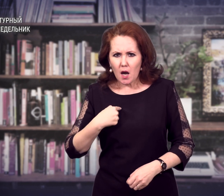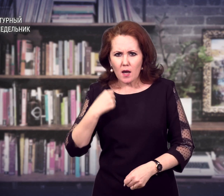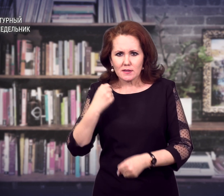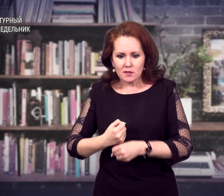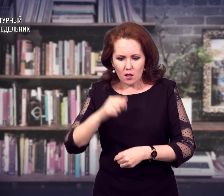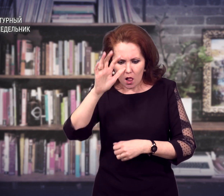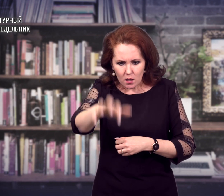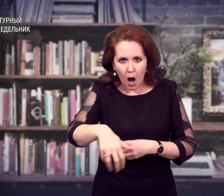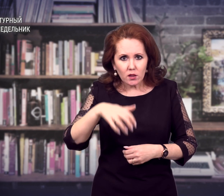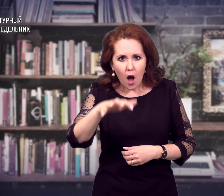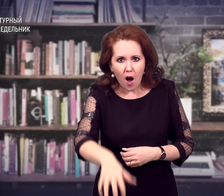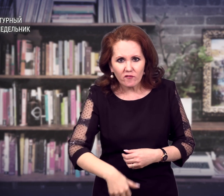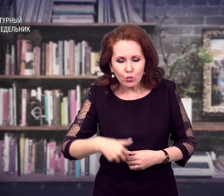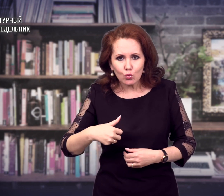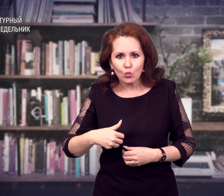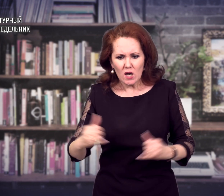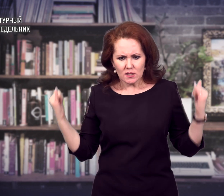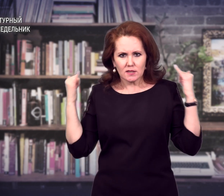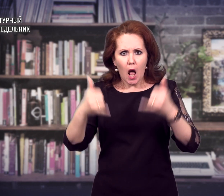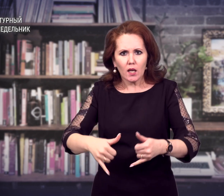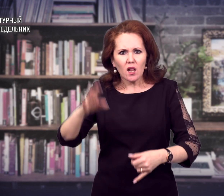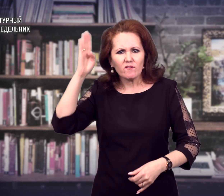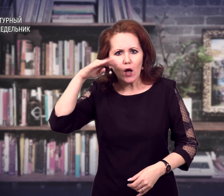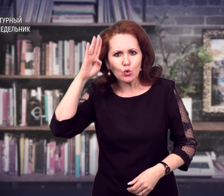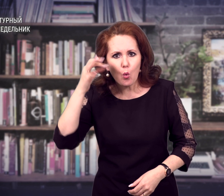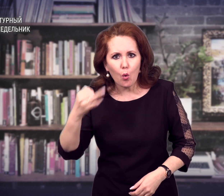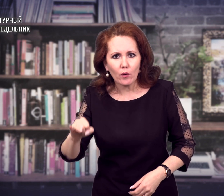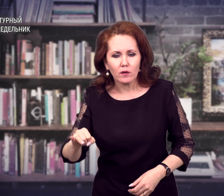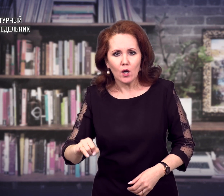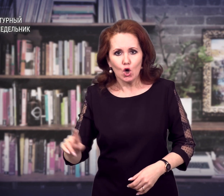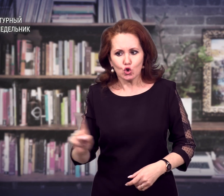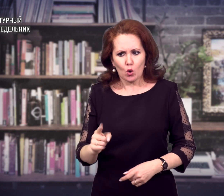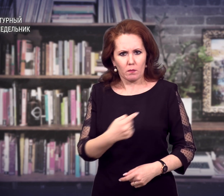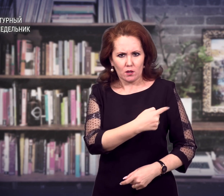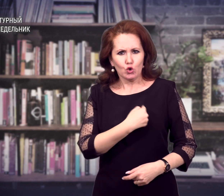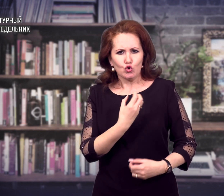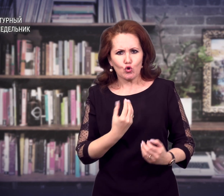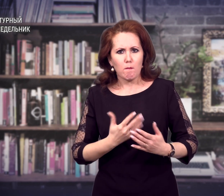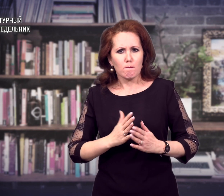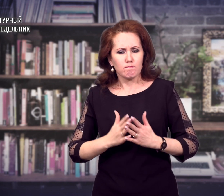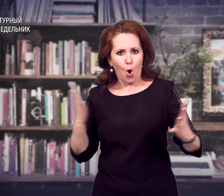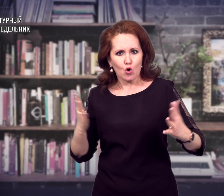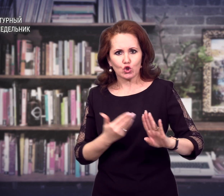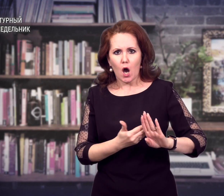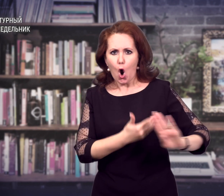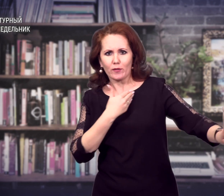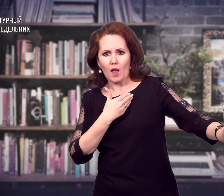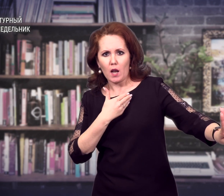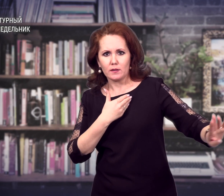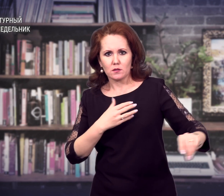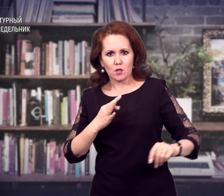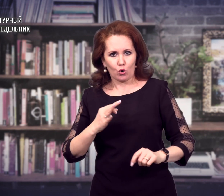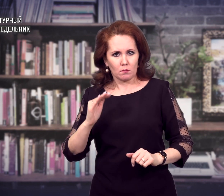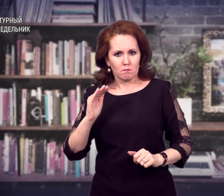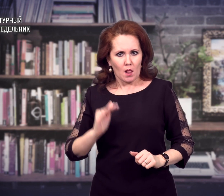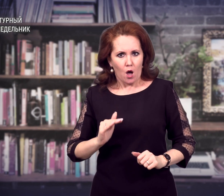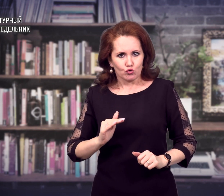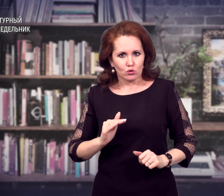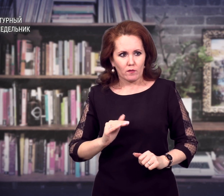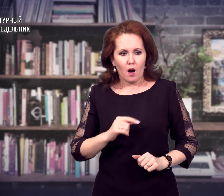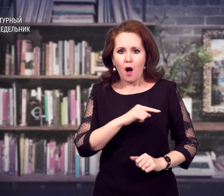Я вырыл канаву, залил её водой, чтобы ещё больше отдалиться от брата,